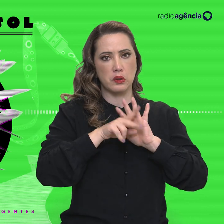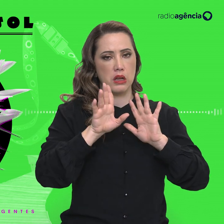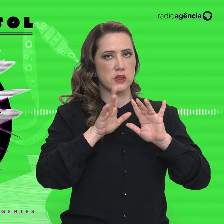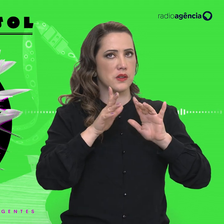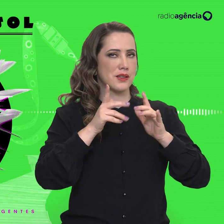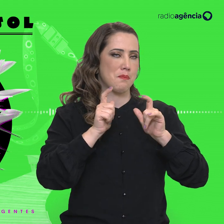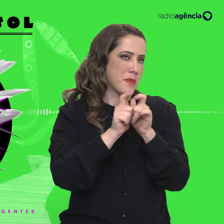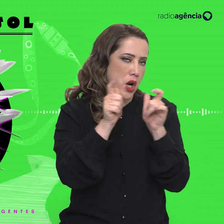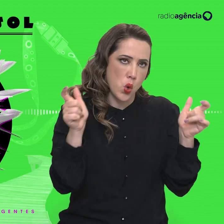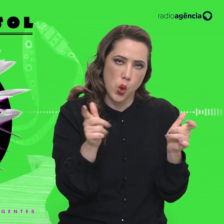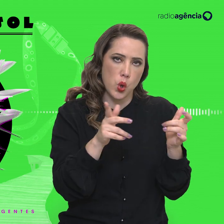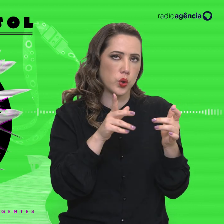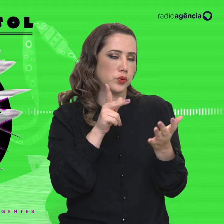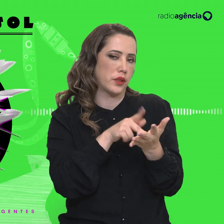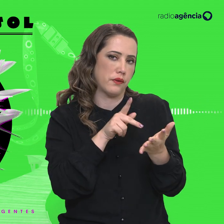eu me identificava ali com eles.